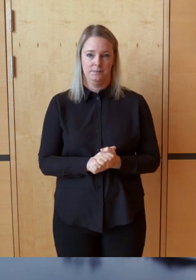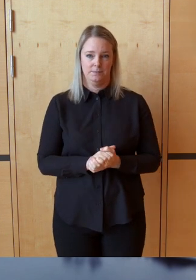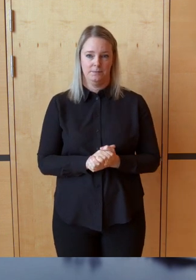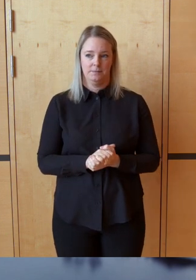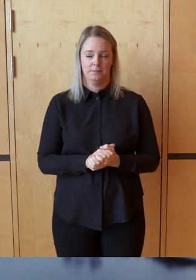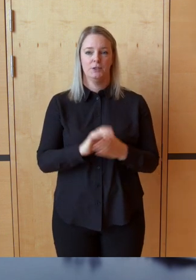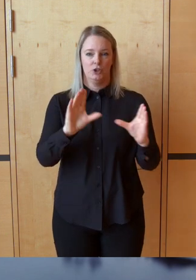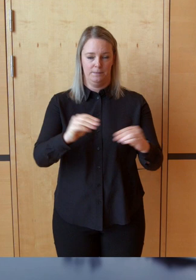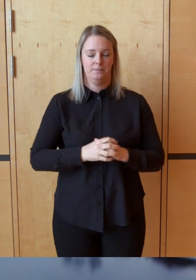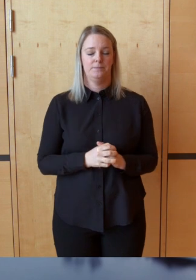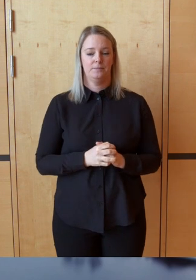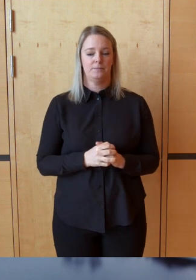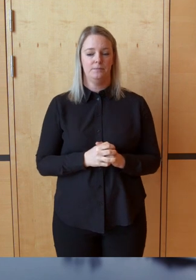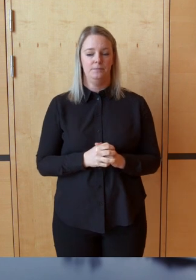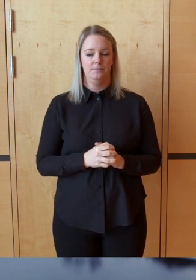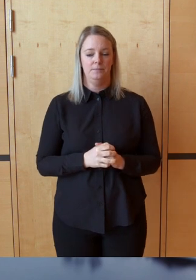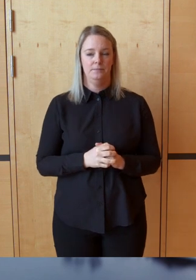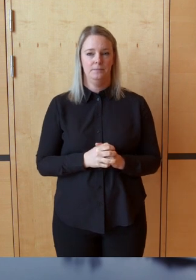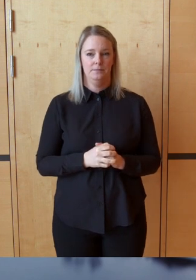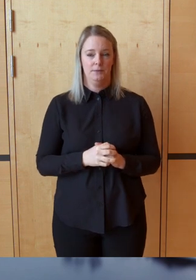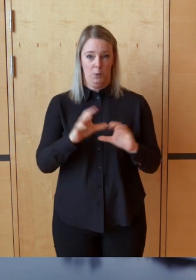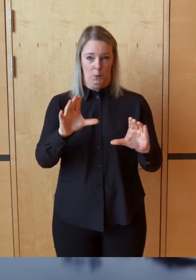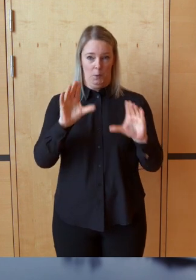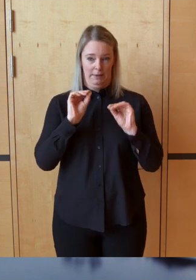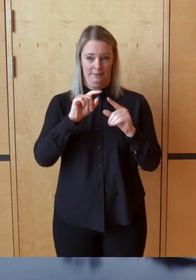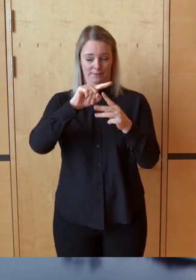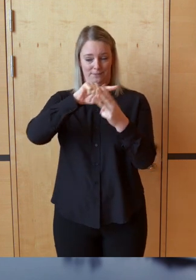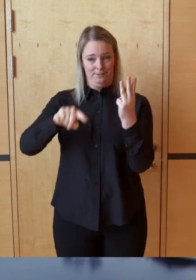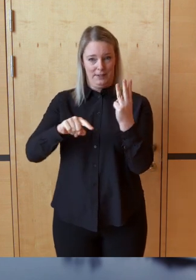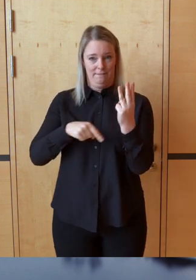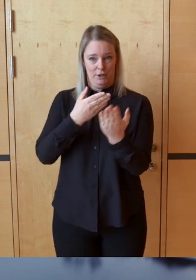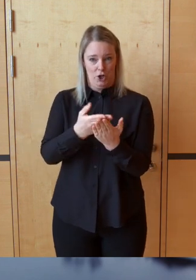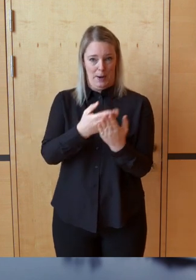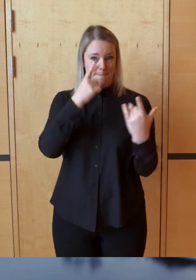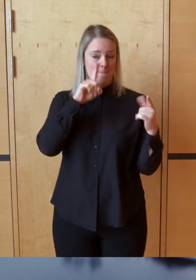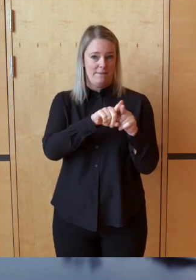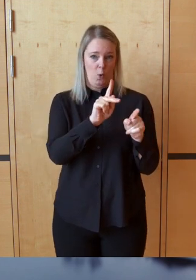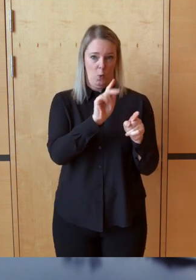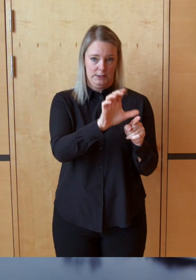Sa jag då har jag som jag uppfattat Det är tre stycken stadierna i bifall till kommunstyrelsens förslag